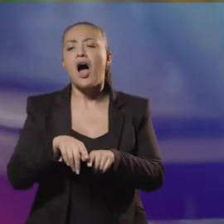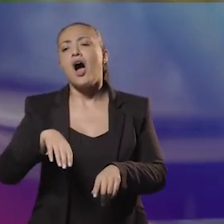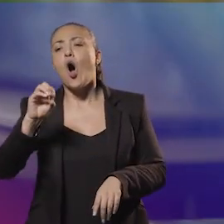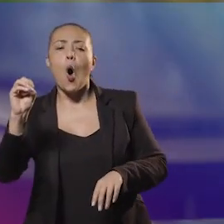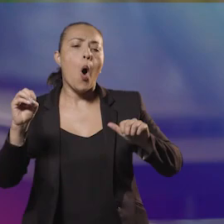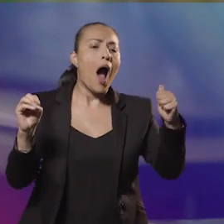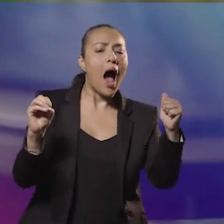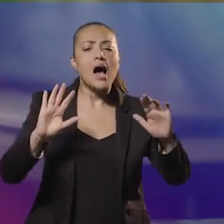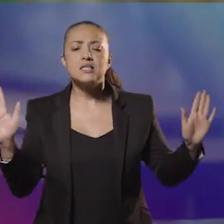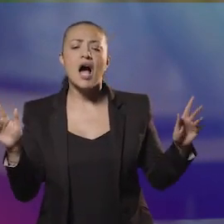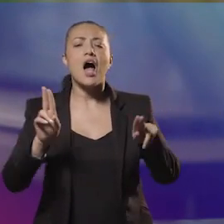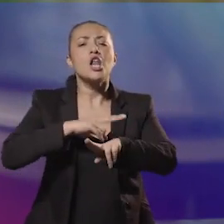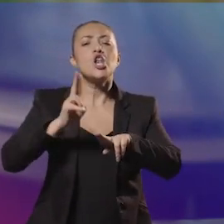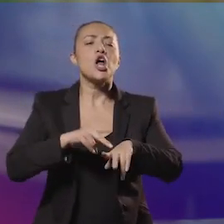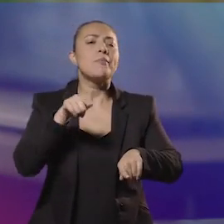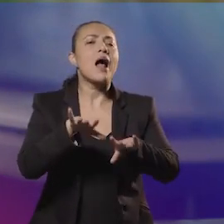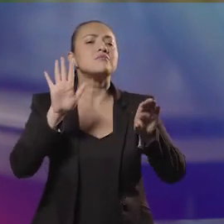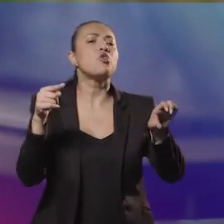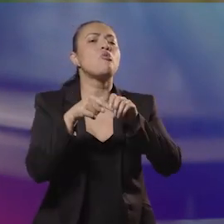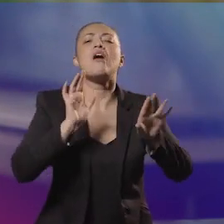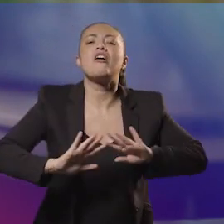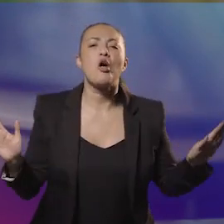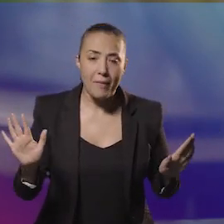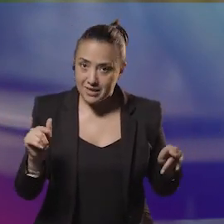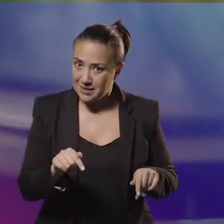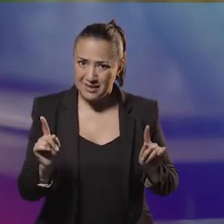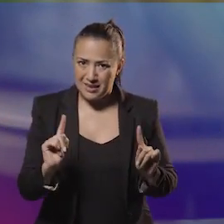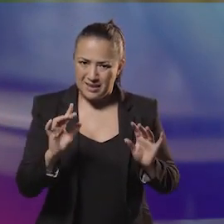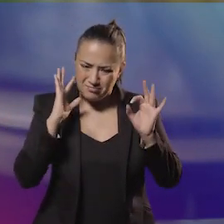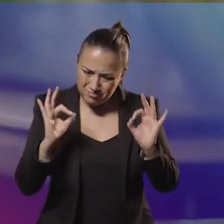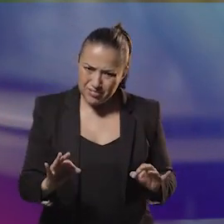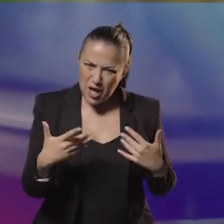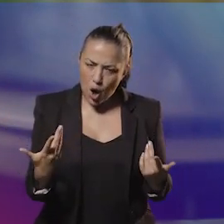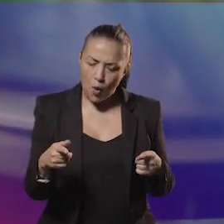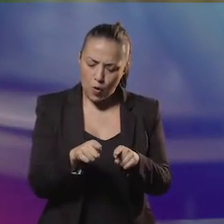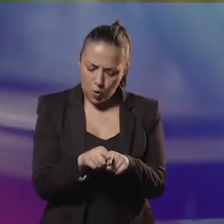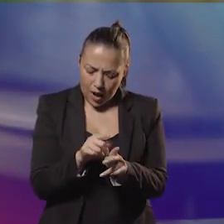sino que se ejerce en la sexualidad sagrada que es esto.